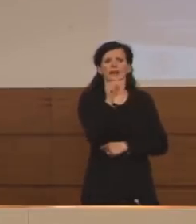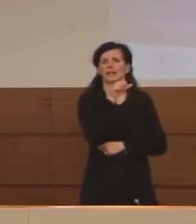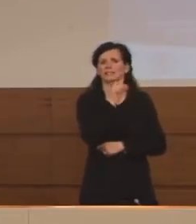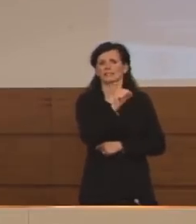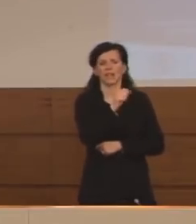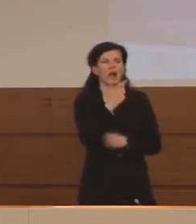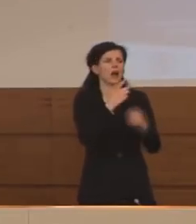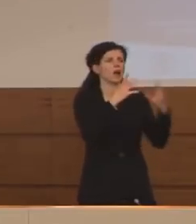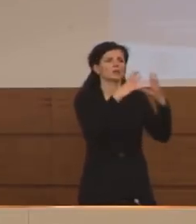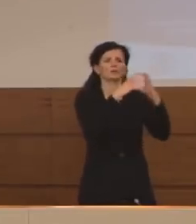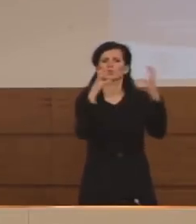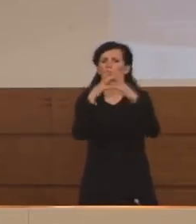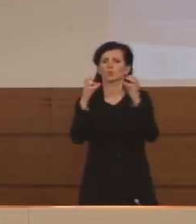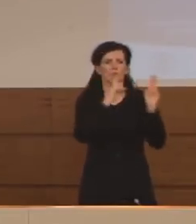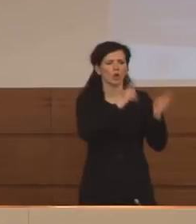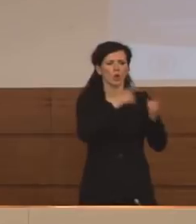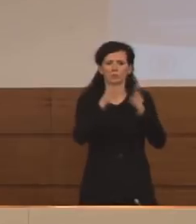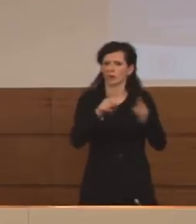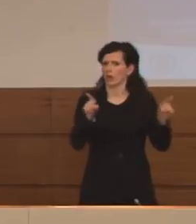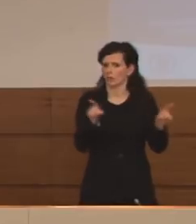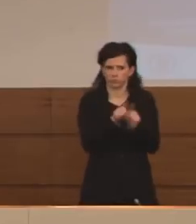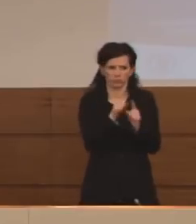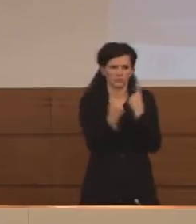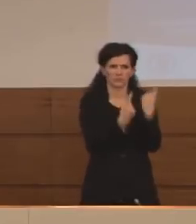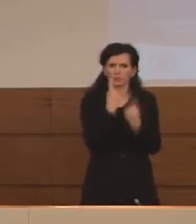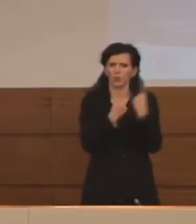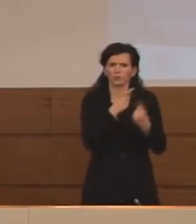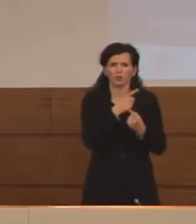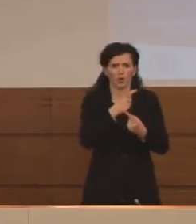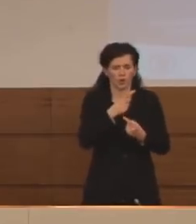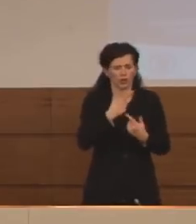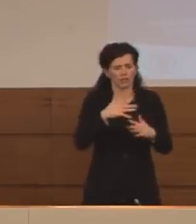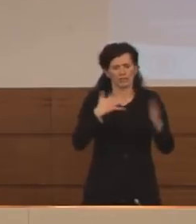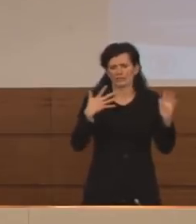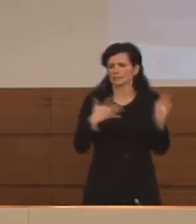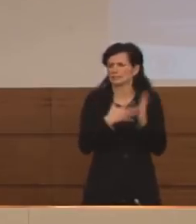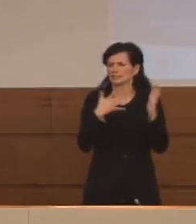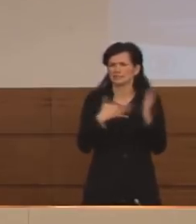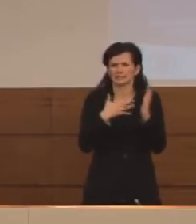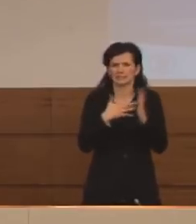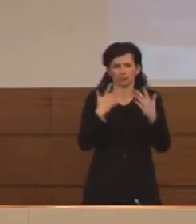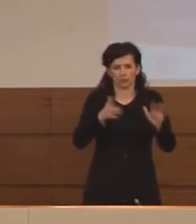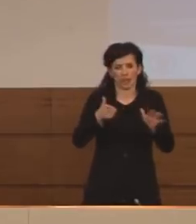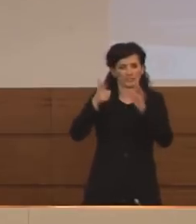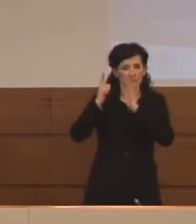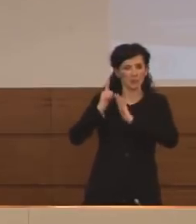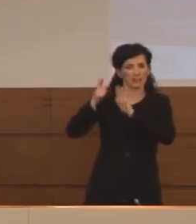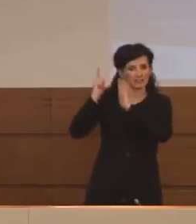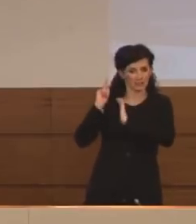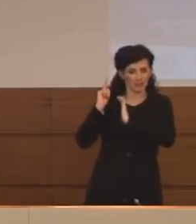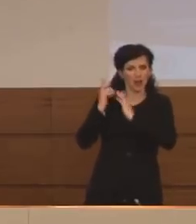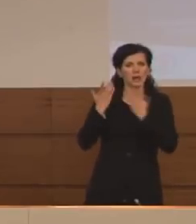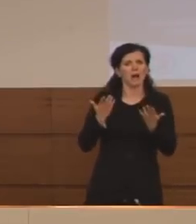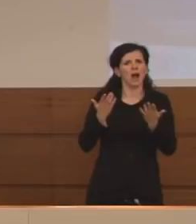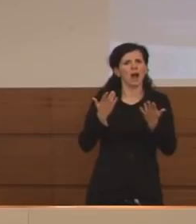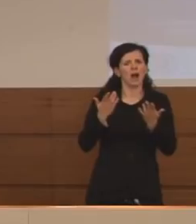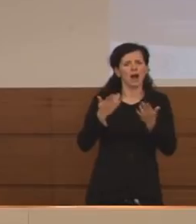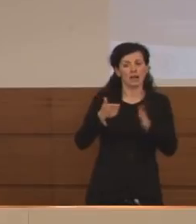hanno sofferto nelle settimane scorse ma già dalla settimana scorsa la situazione è migliorata.